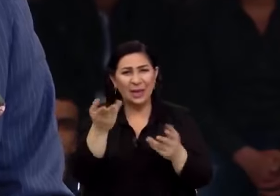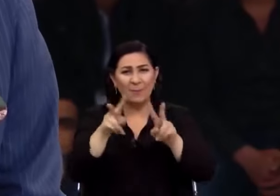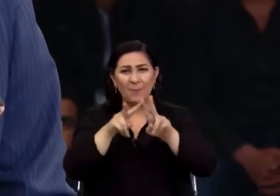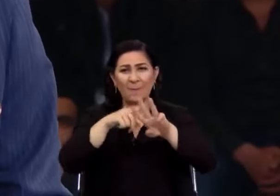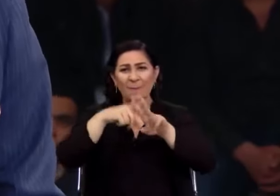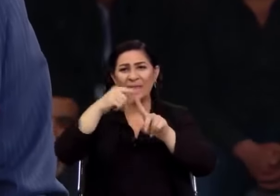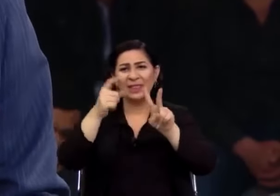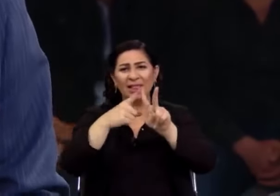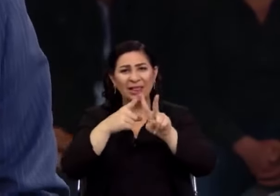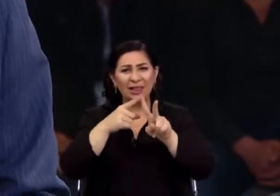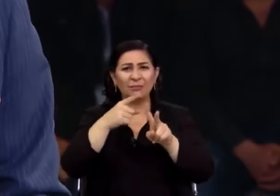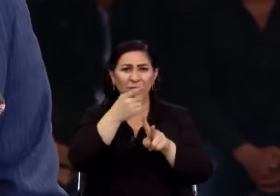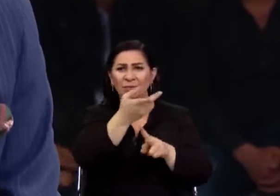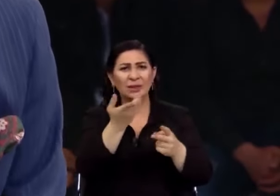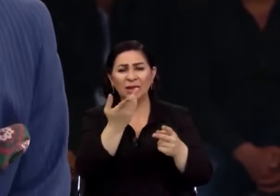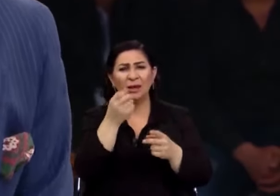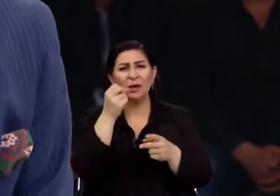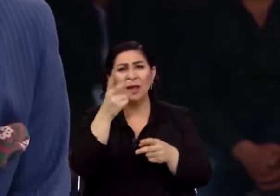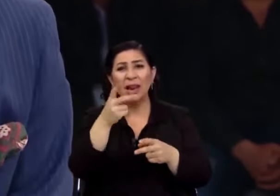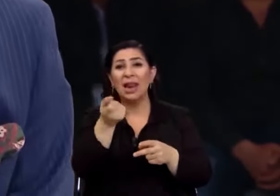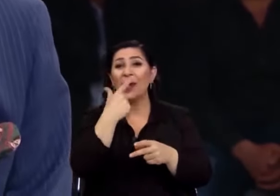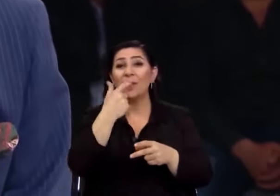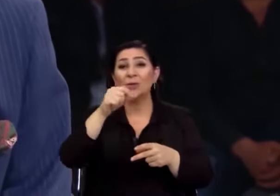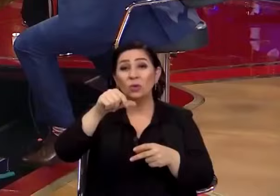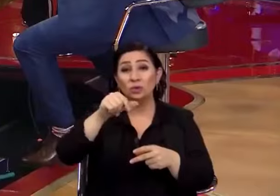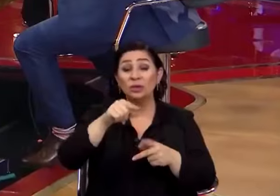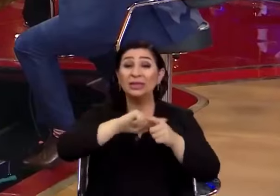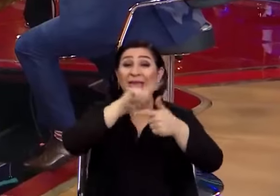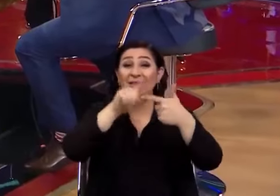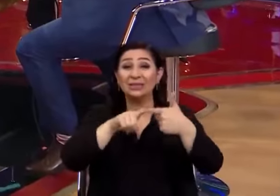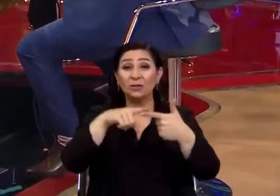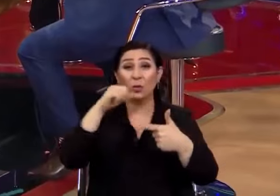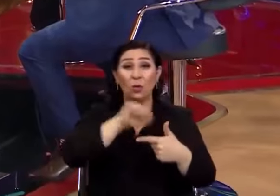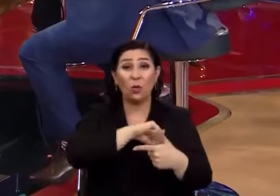biri leblebi tozu filmi Diğeri ise bir korku filmi Ha yok değil o benim değil